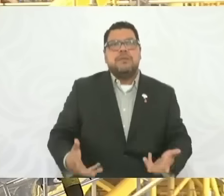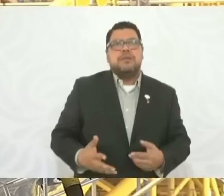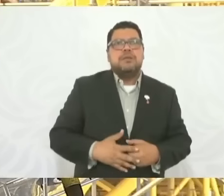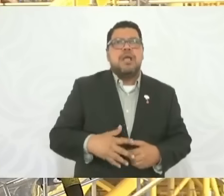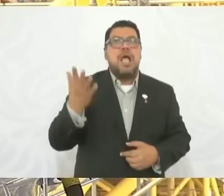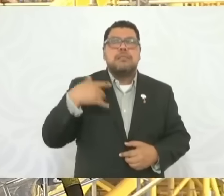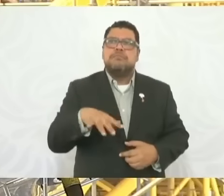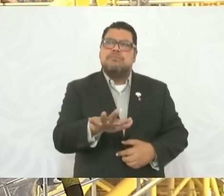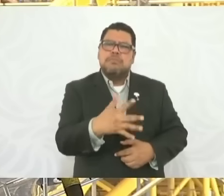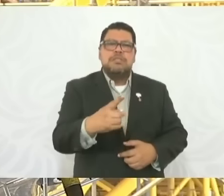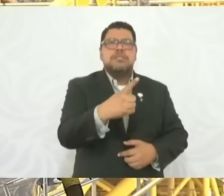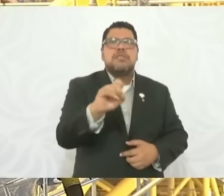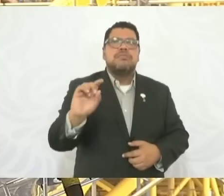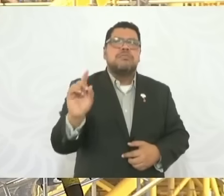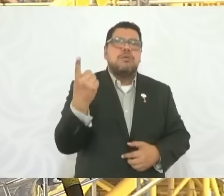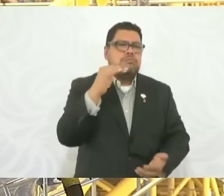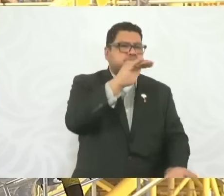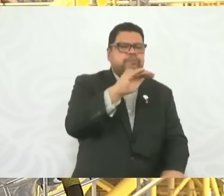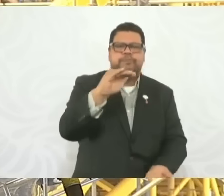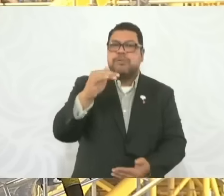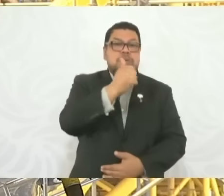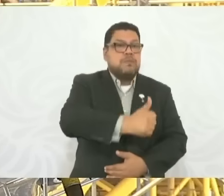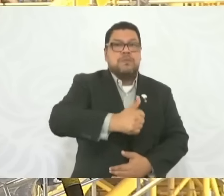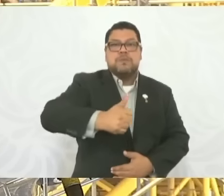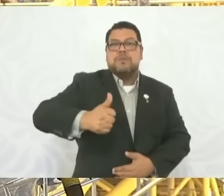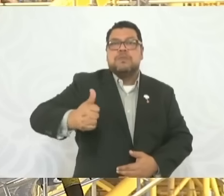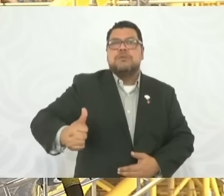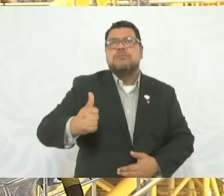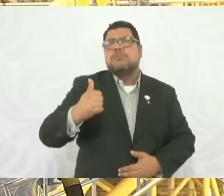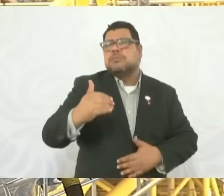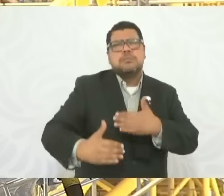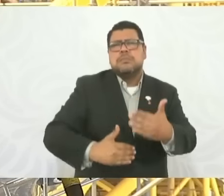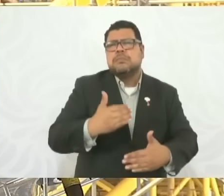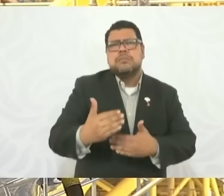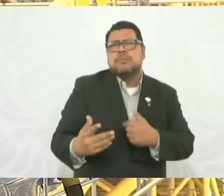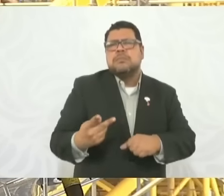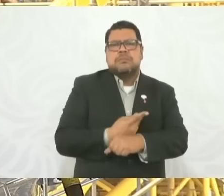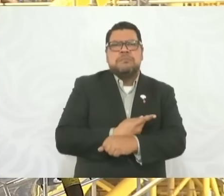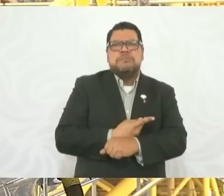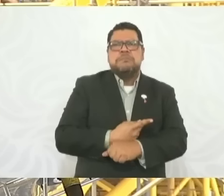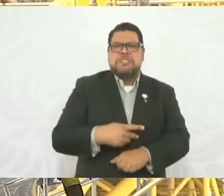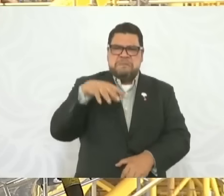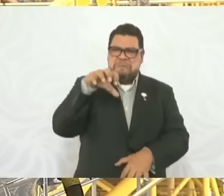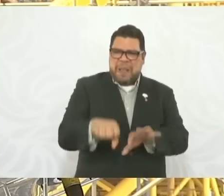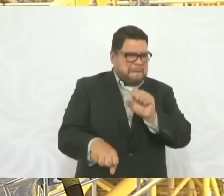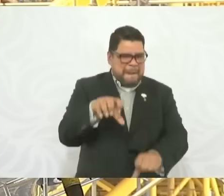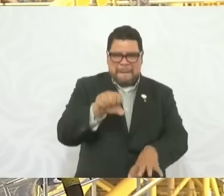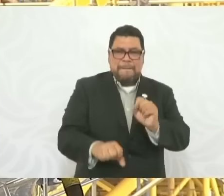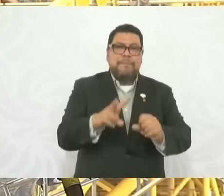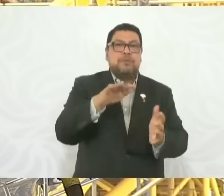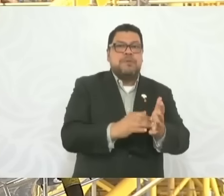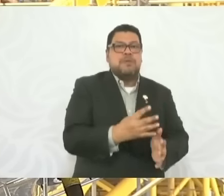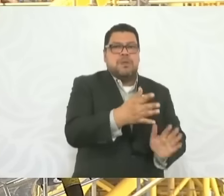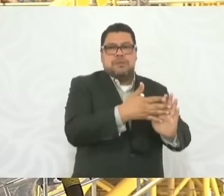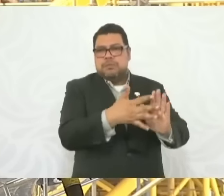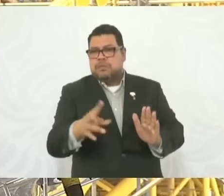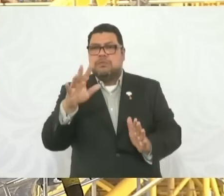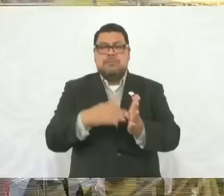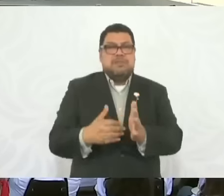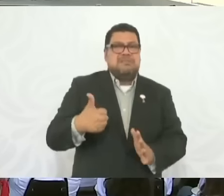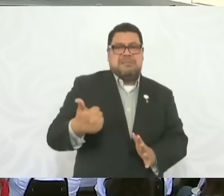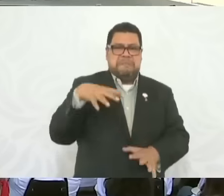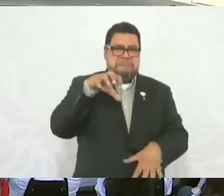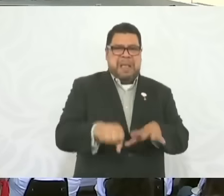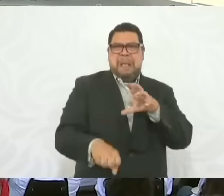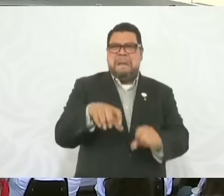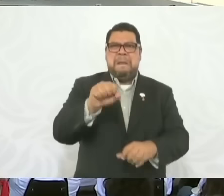los $100 por barril, pero entonces los excedentes petroleros entre 2004 y 2006 llegaron a los 10,000